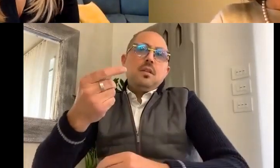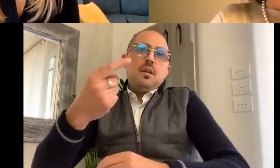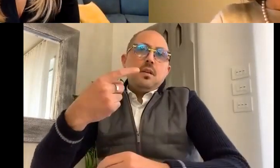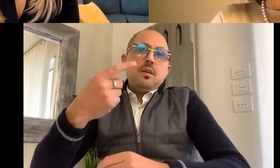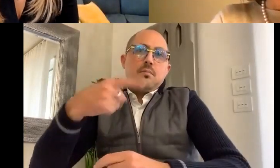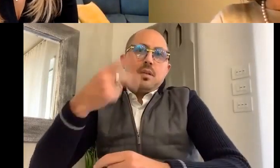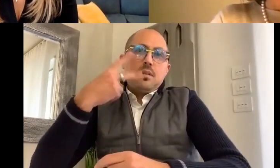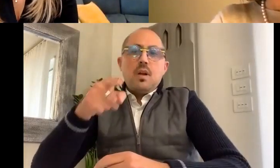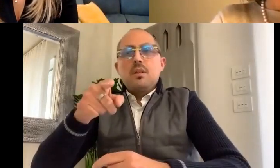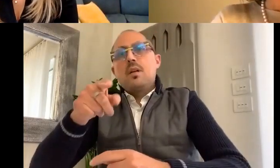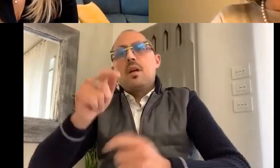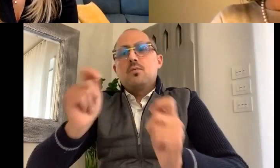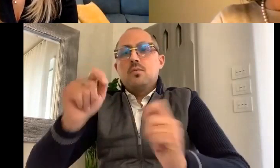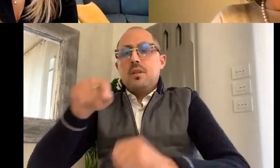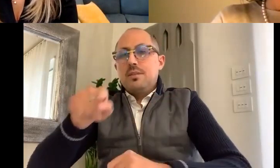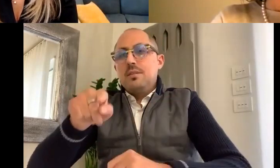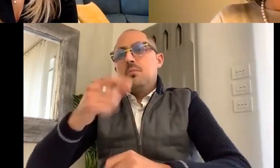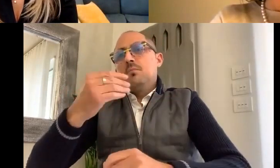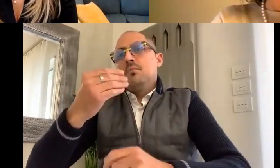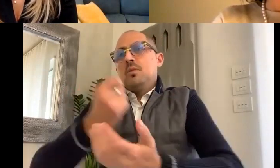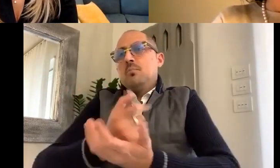Innanzitutto volevo ringraziarla